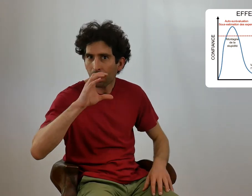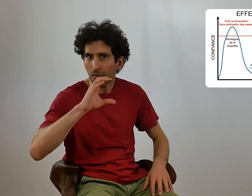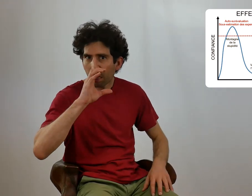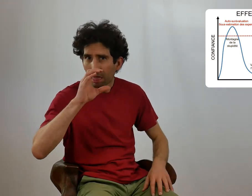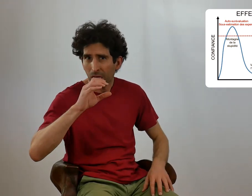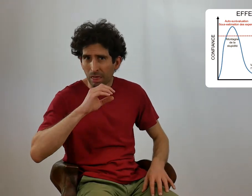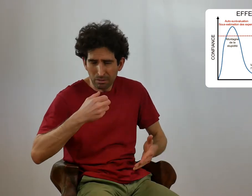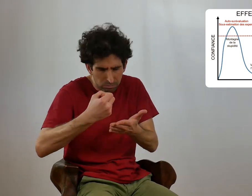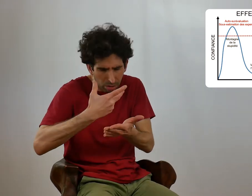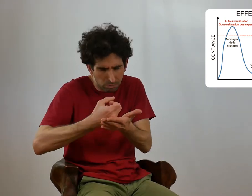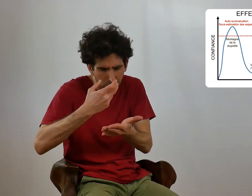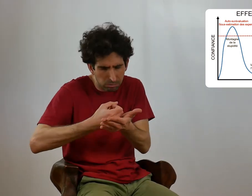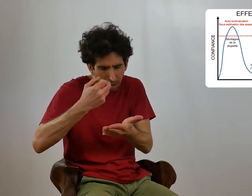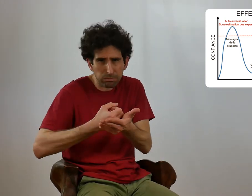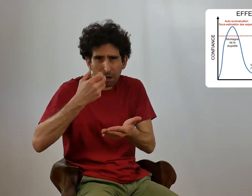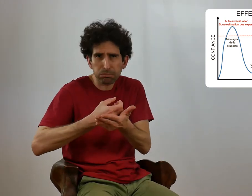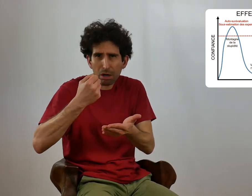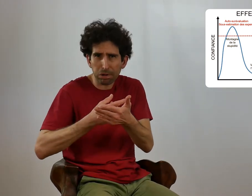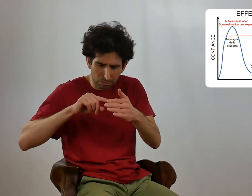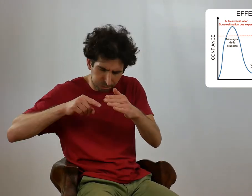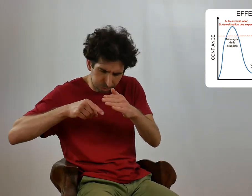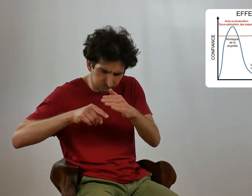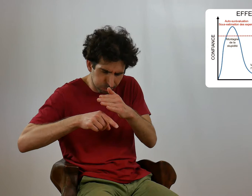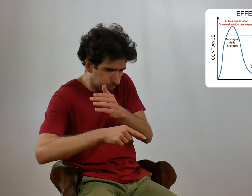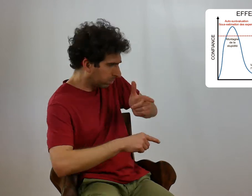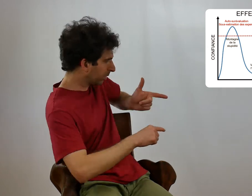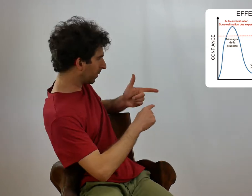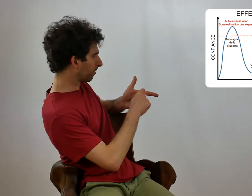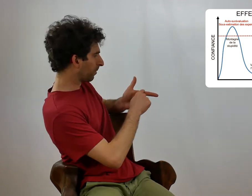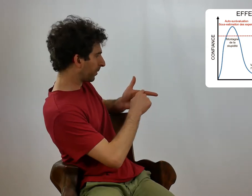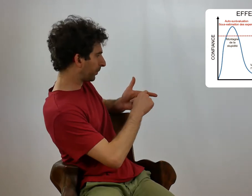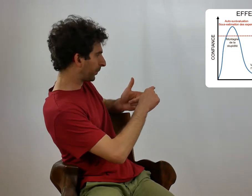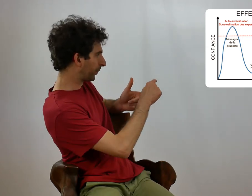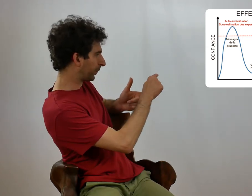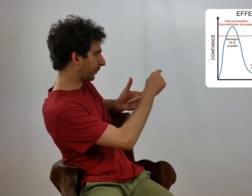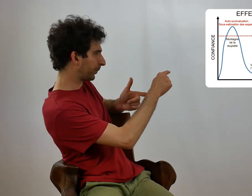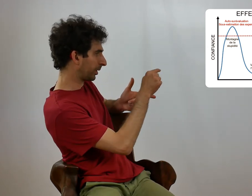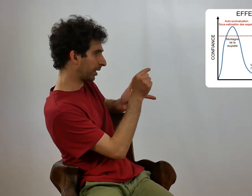Par curiosité, nous nous renseignons de manière approfondie et la courbe remonte.